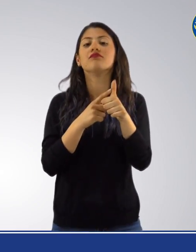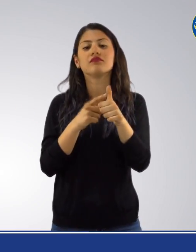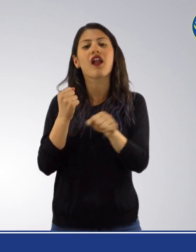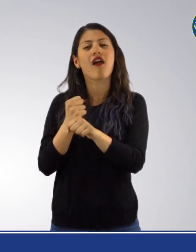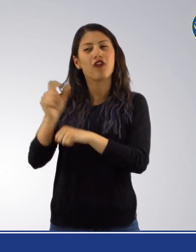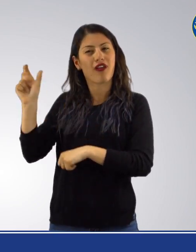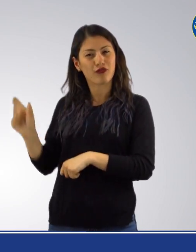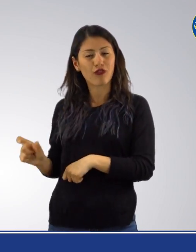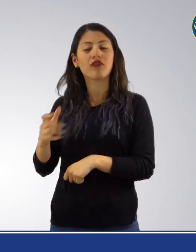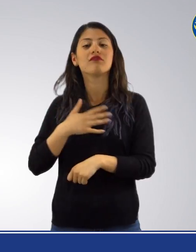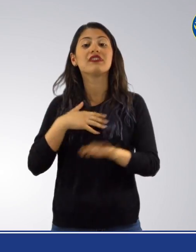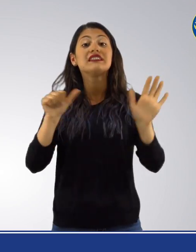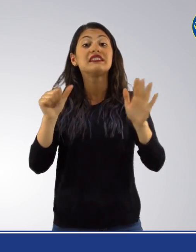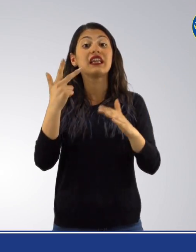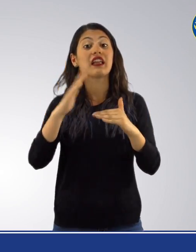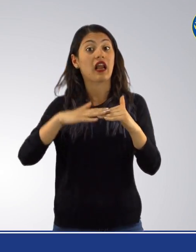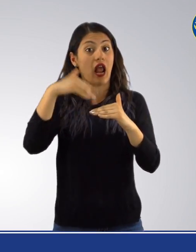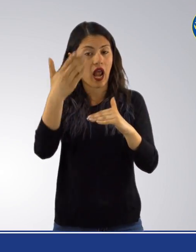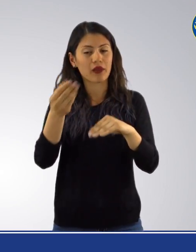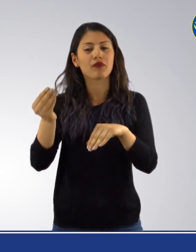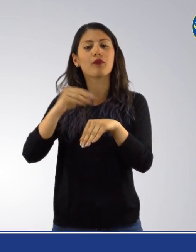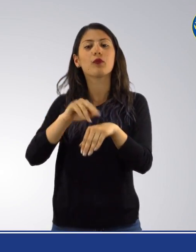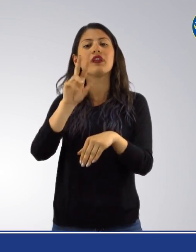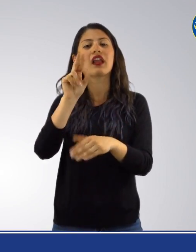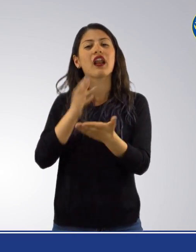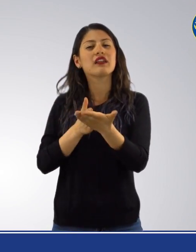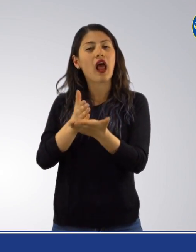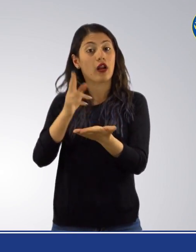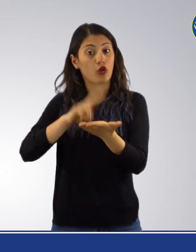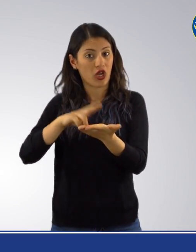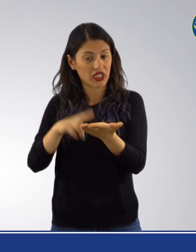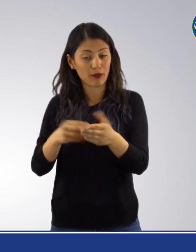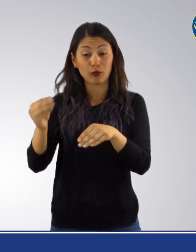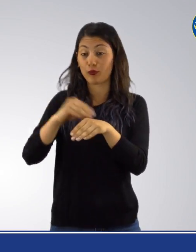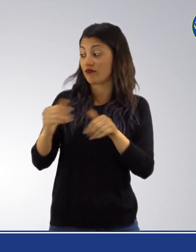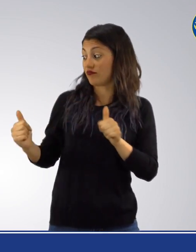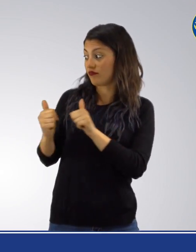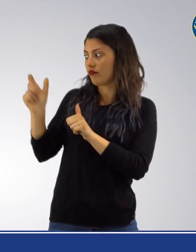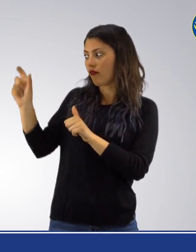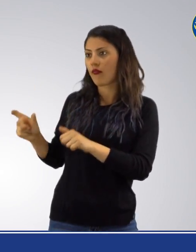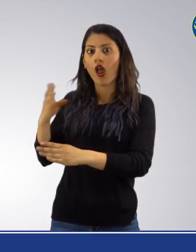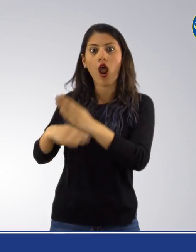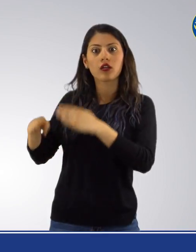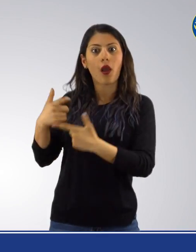1) lavoratori con età anagrafica minima di 63 anni con anzianità contributiva di almeno 30 anni che assistono